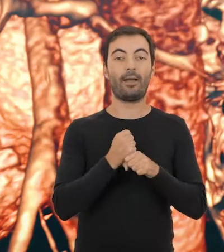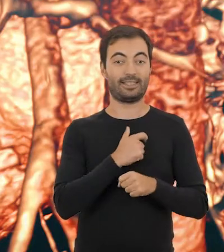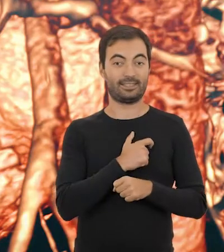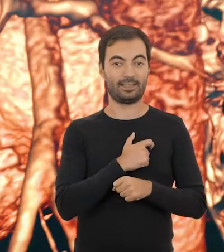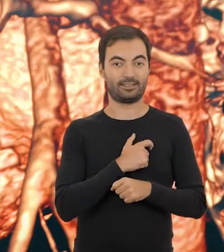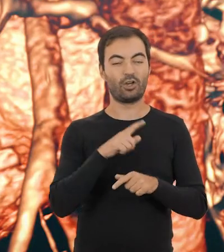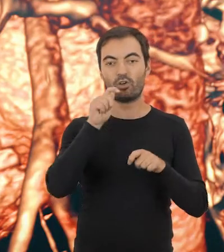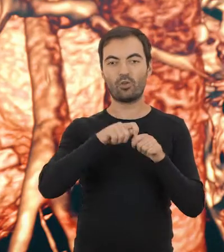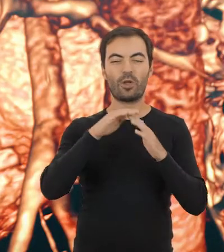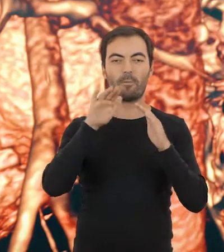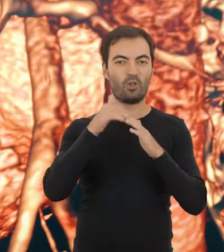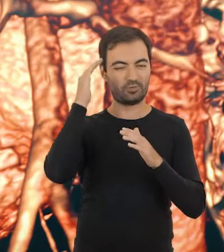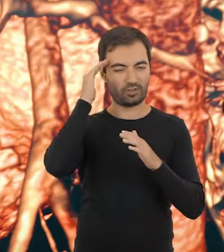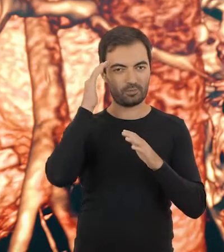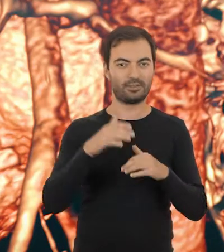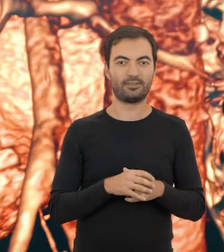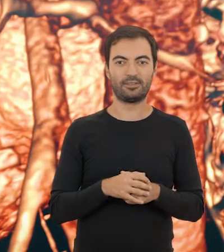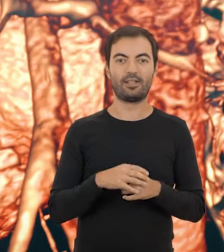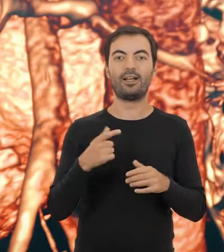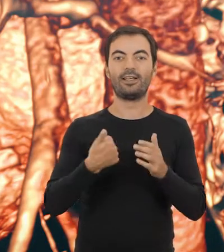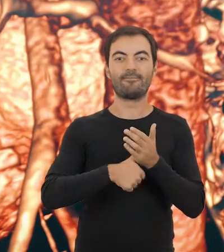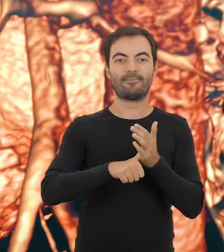takiego odcisku palca nie sposób podrobić.